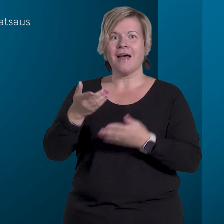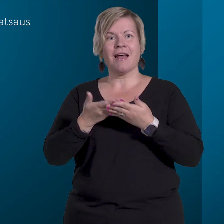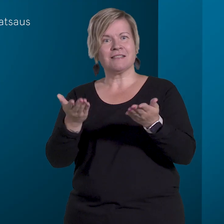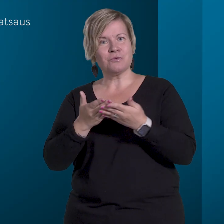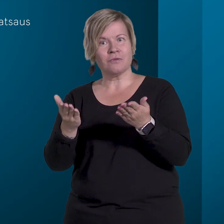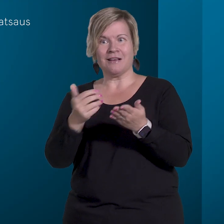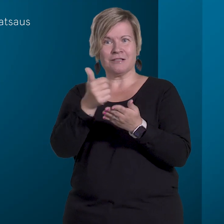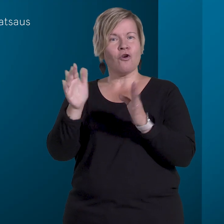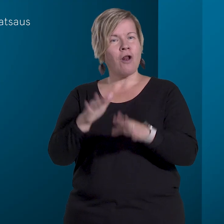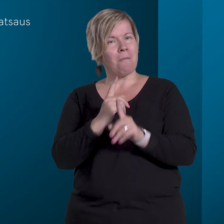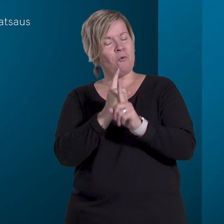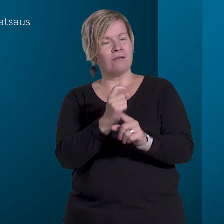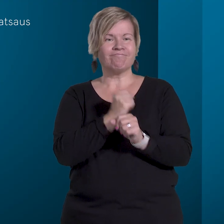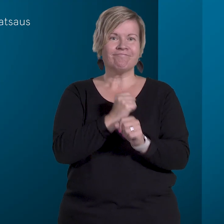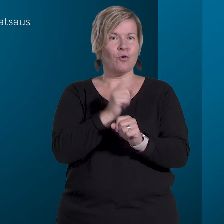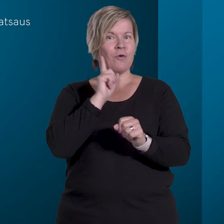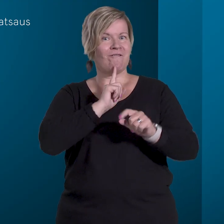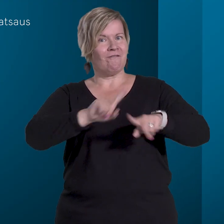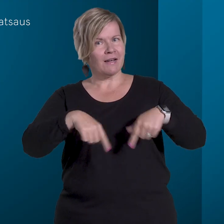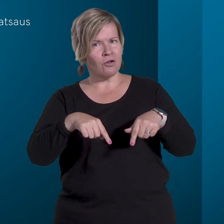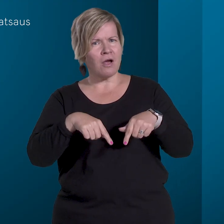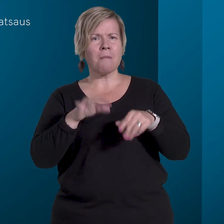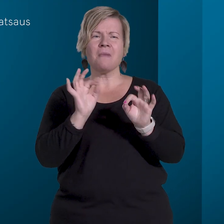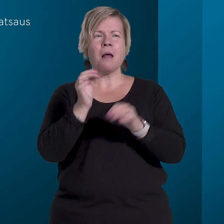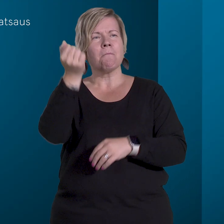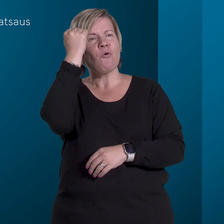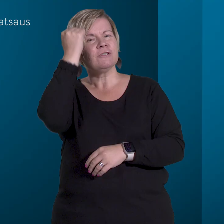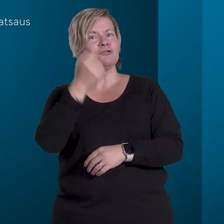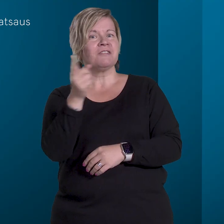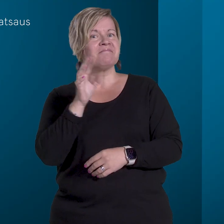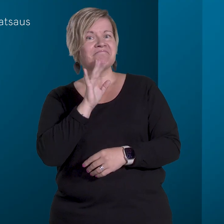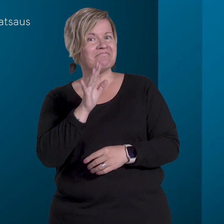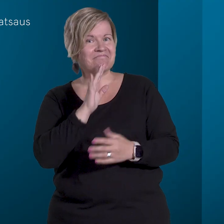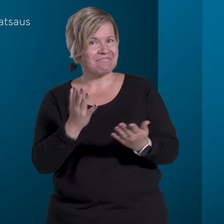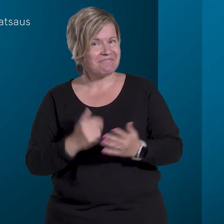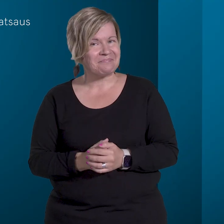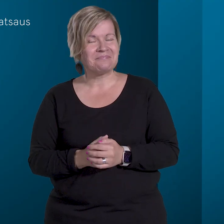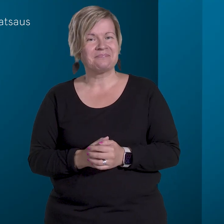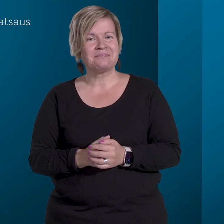juontajilla ja esiintyjillä on työstään Kuurojen Videolla?